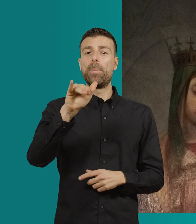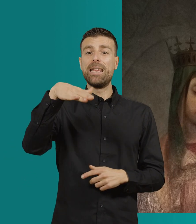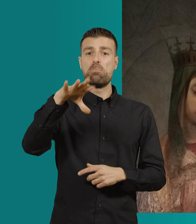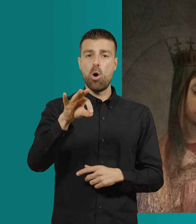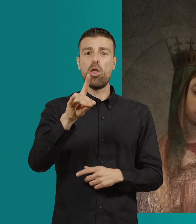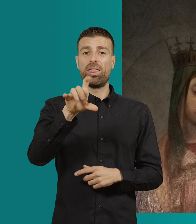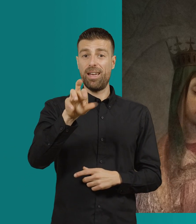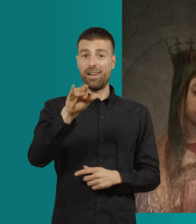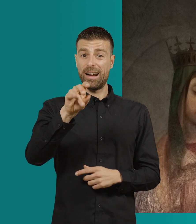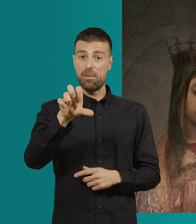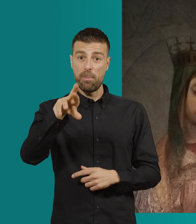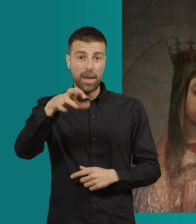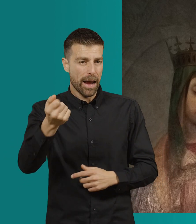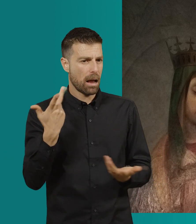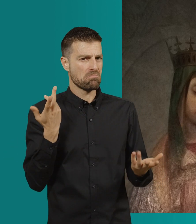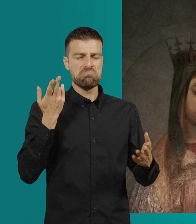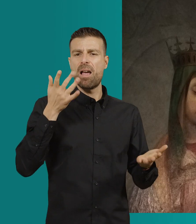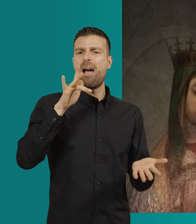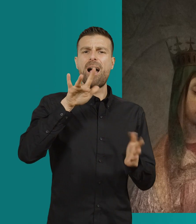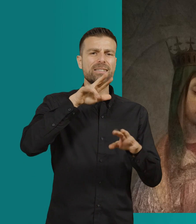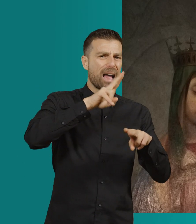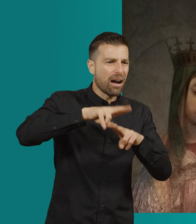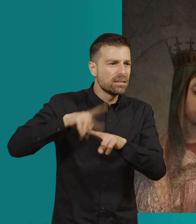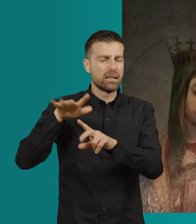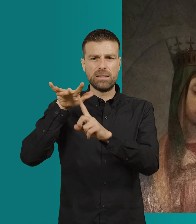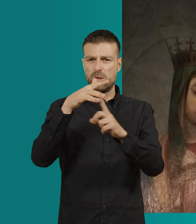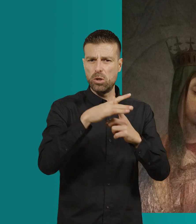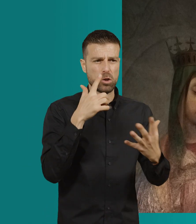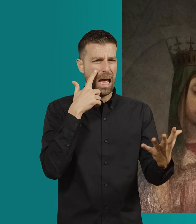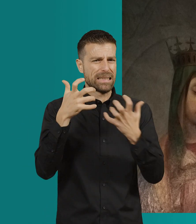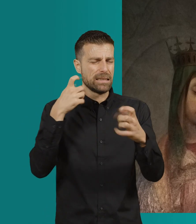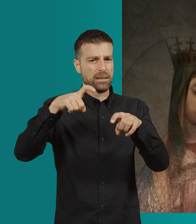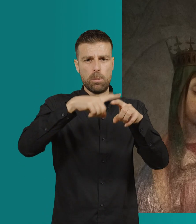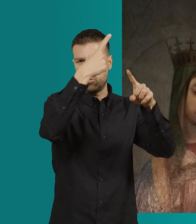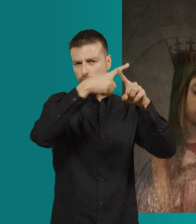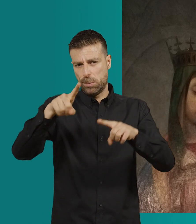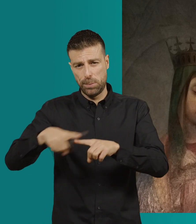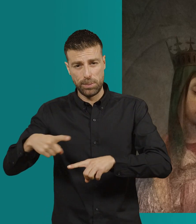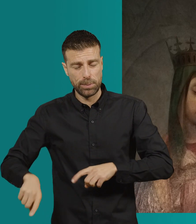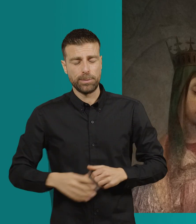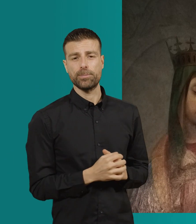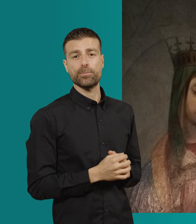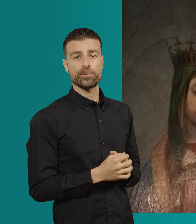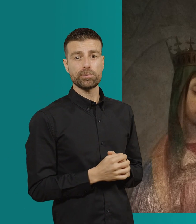d'organitzar esdeveniments artístics i culturals de tota mena. En certa manera, aquest bull incessant